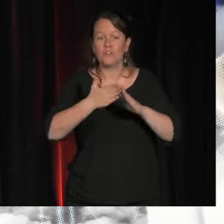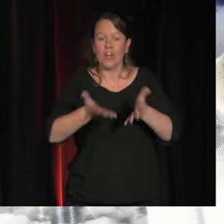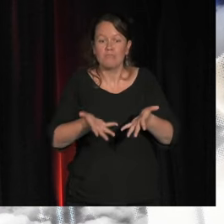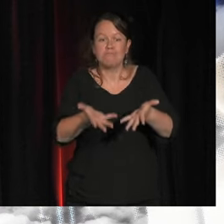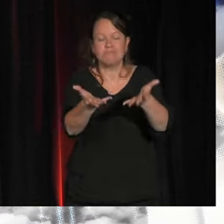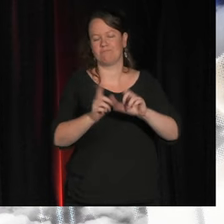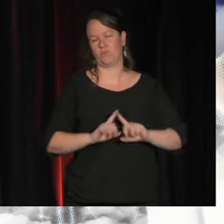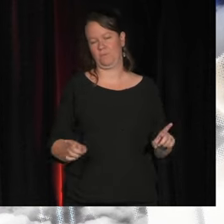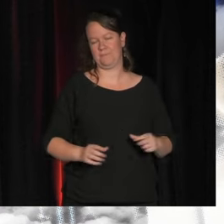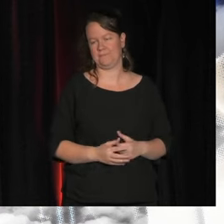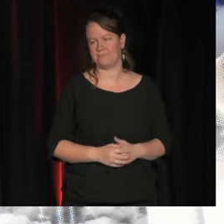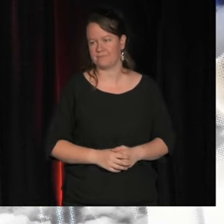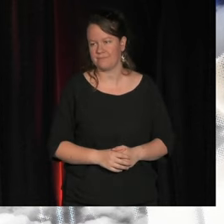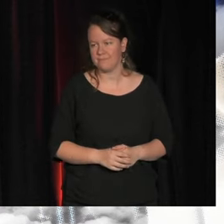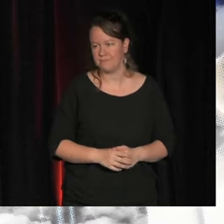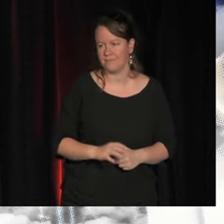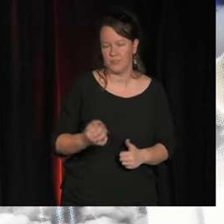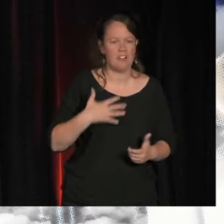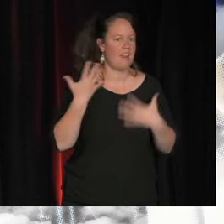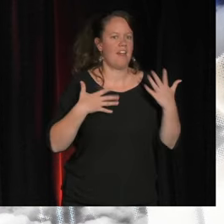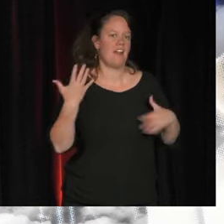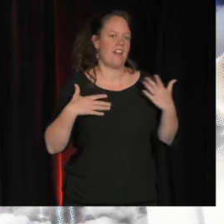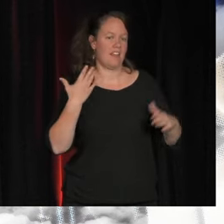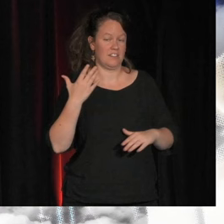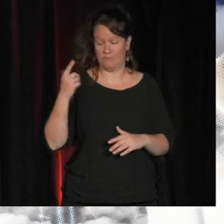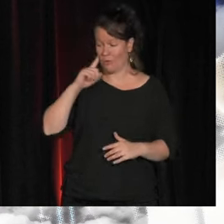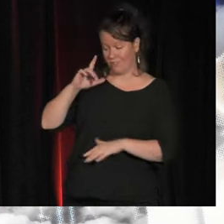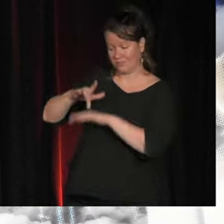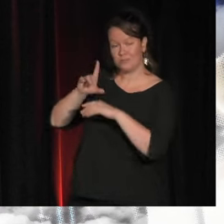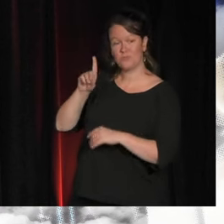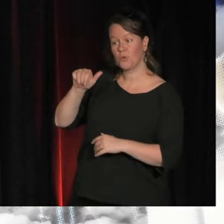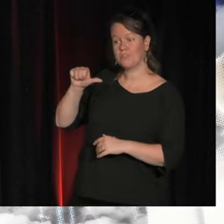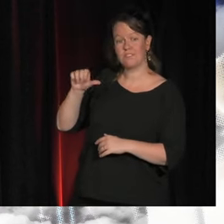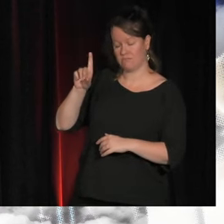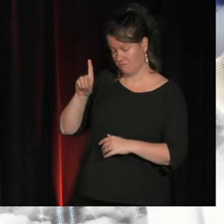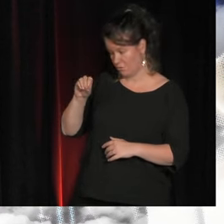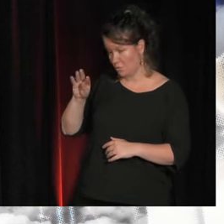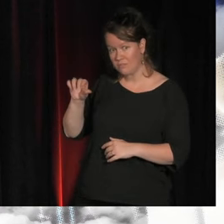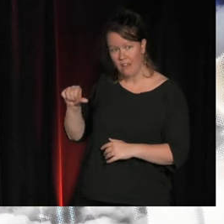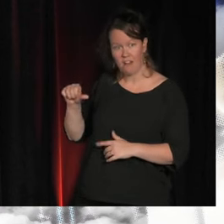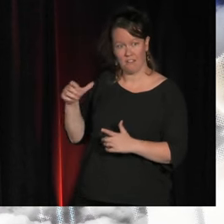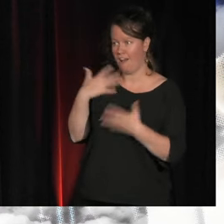Ils étaient très échaudés après le délire avec Dota, ils avaient complètement changé leur mentalité, ils étaient passés en mode Nintendo,